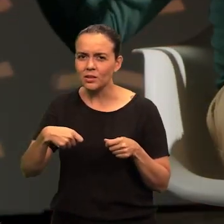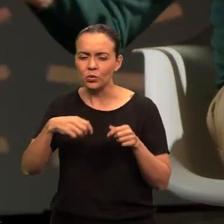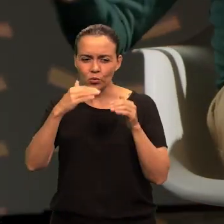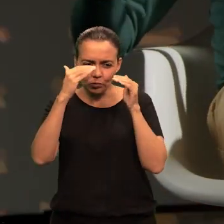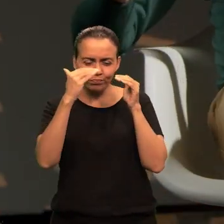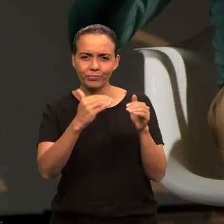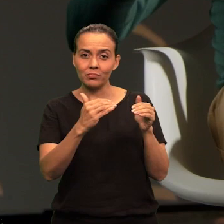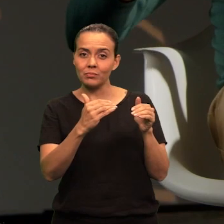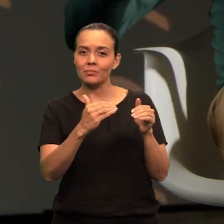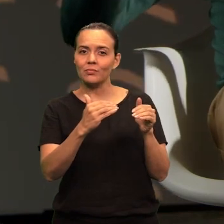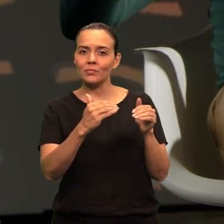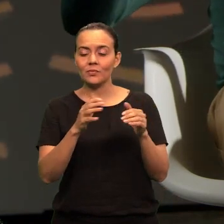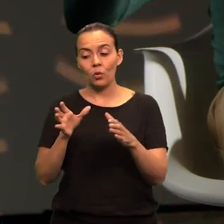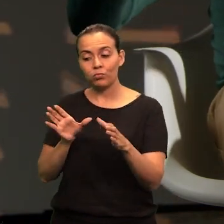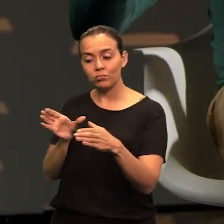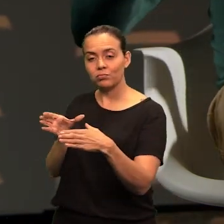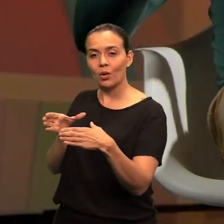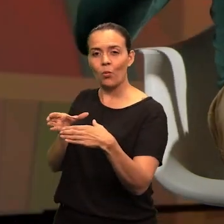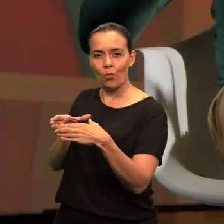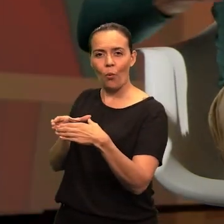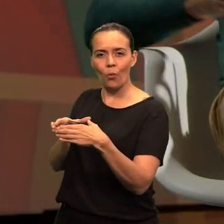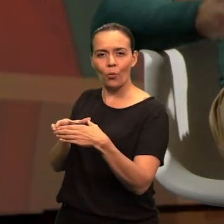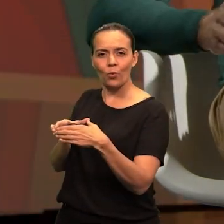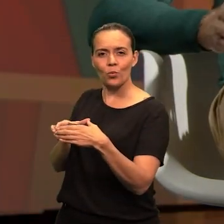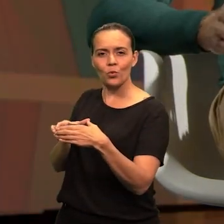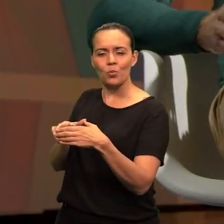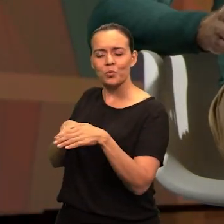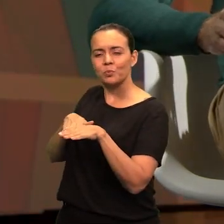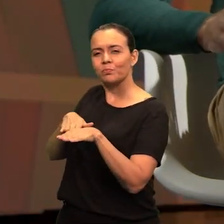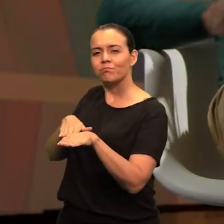e dessas indagações de grupos considerados minoritários.